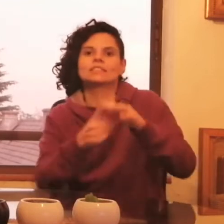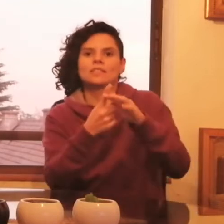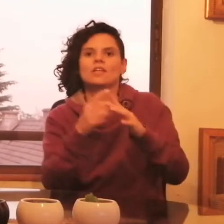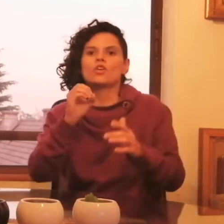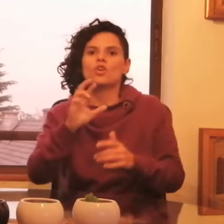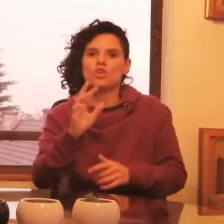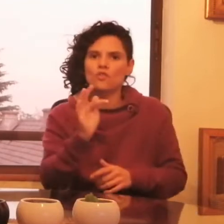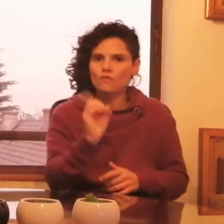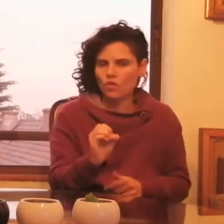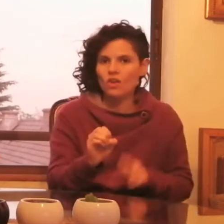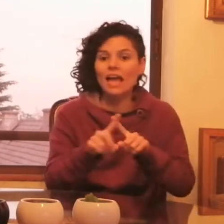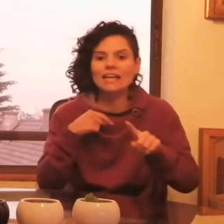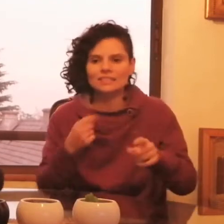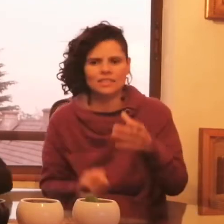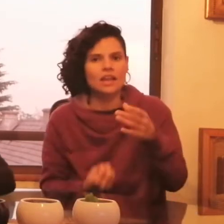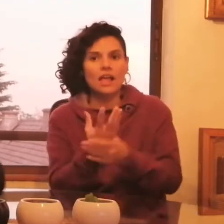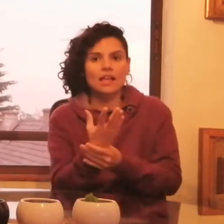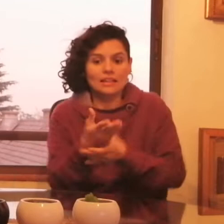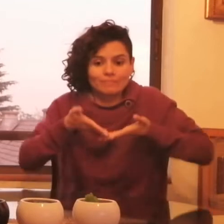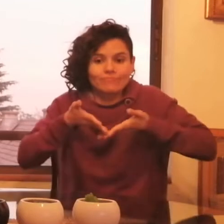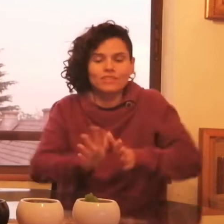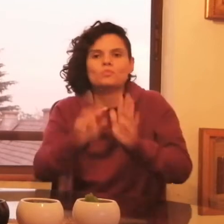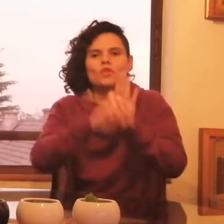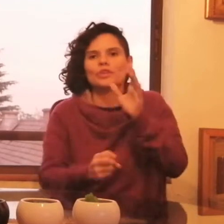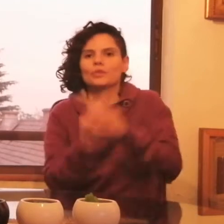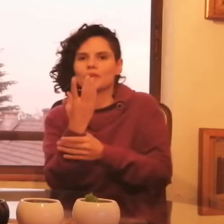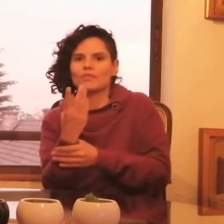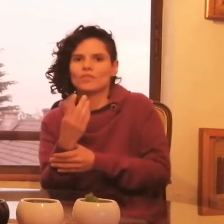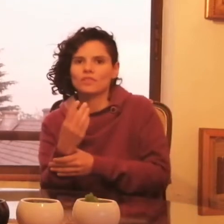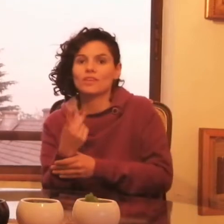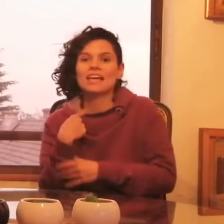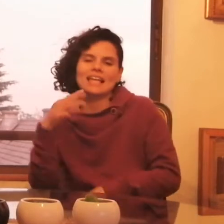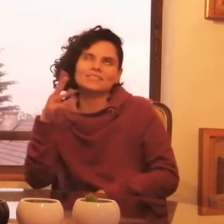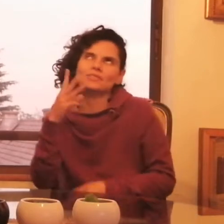que es la madre de todos juntos radio